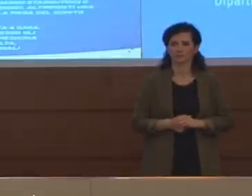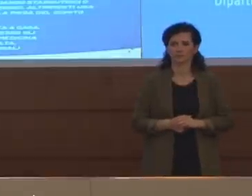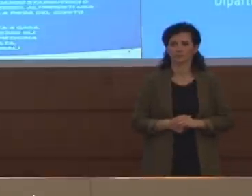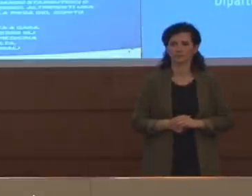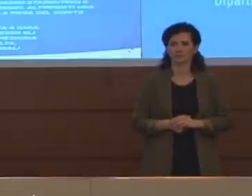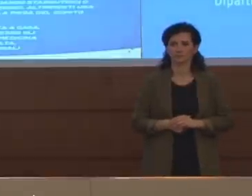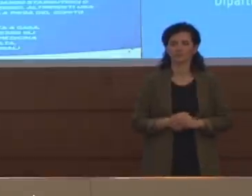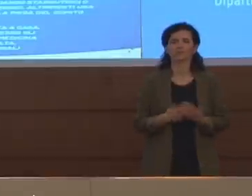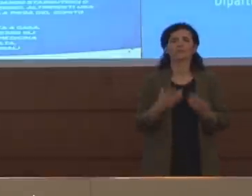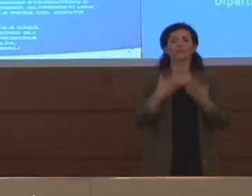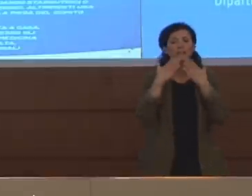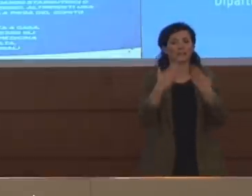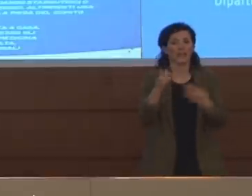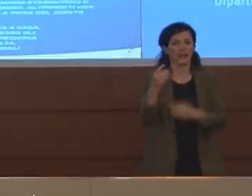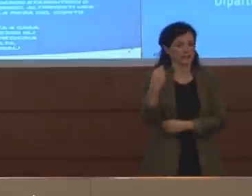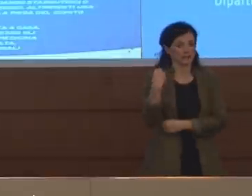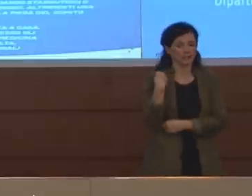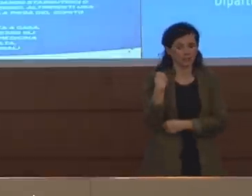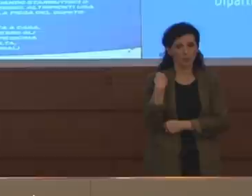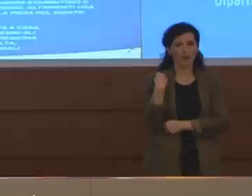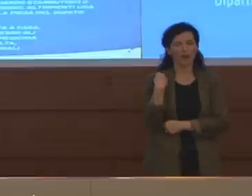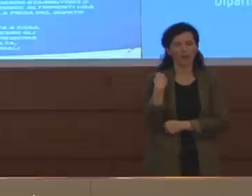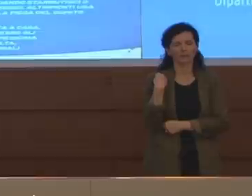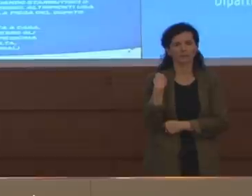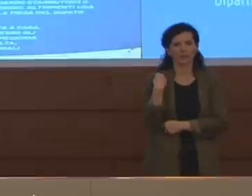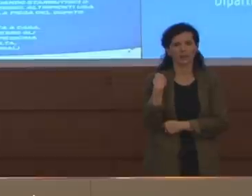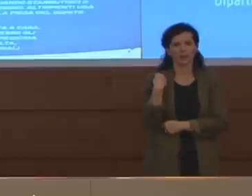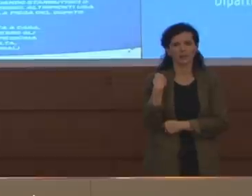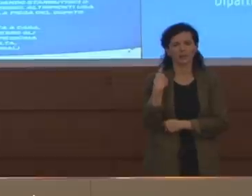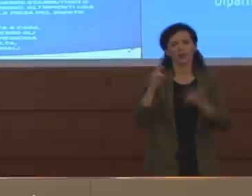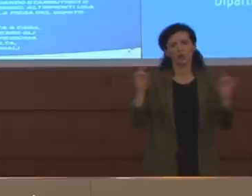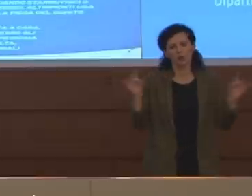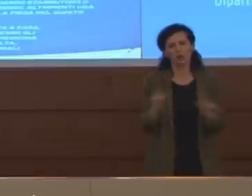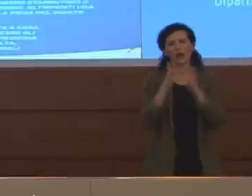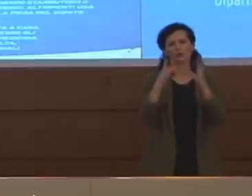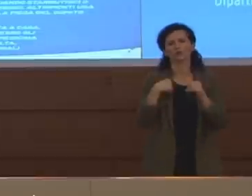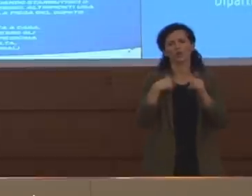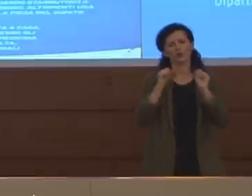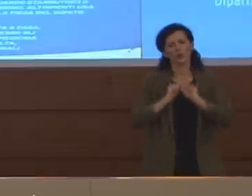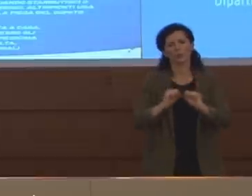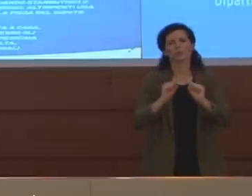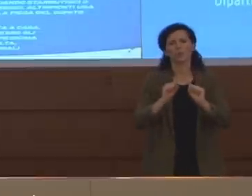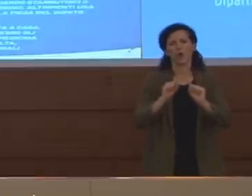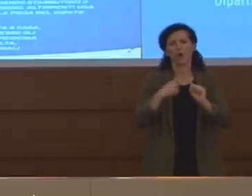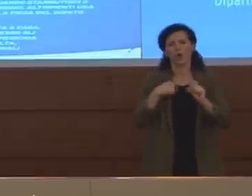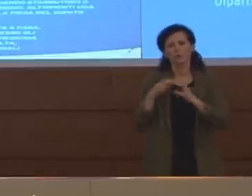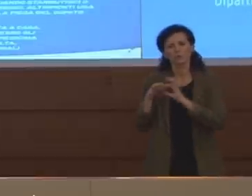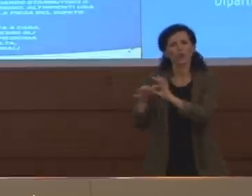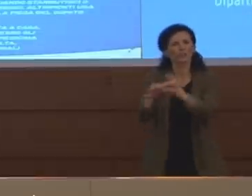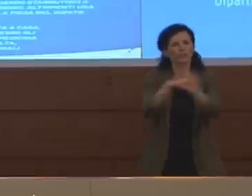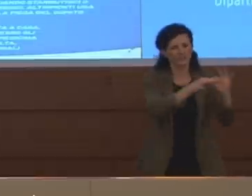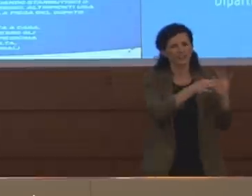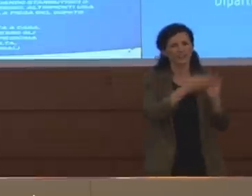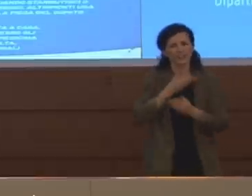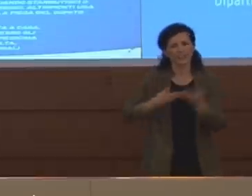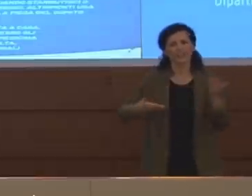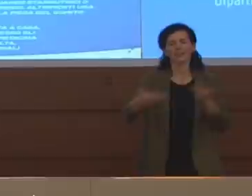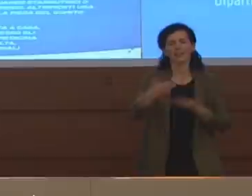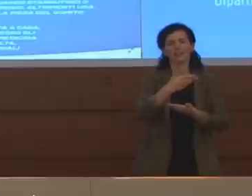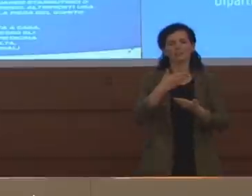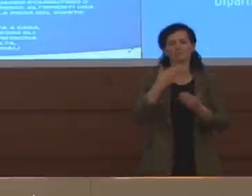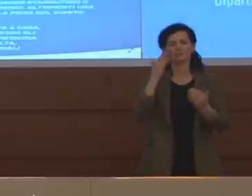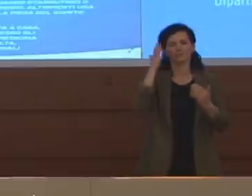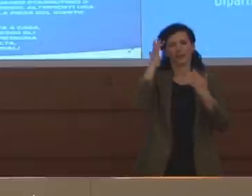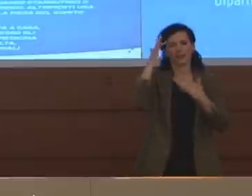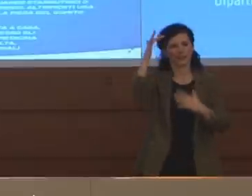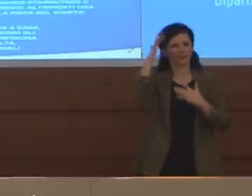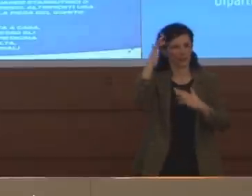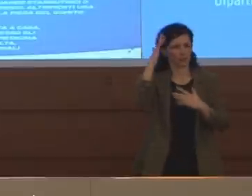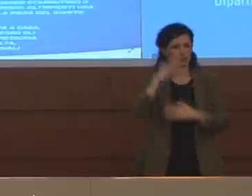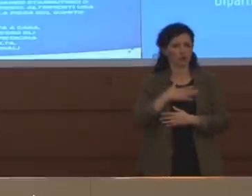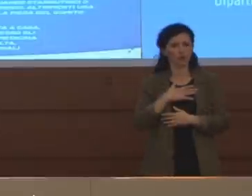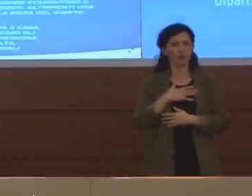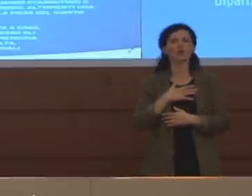offre lo spunto per condividere una riflessione su un'intervista che ho